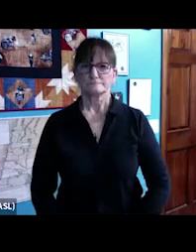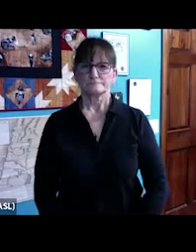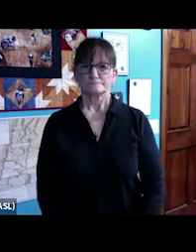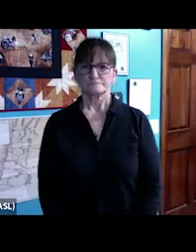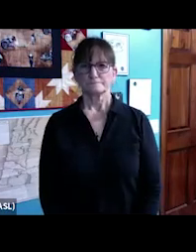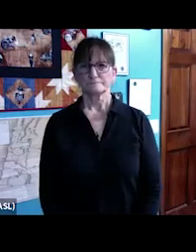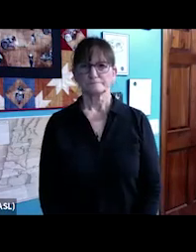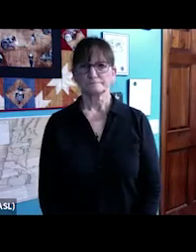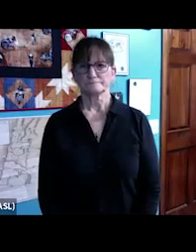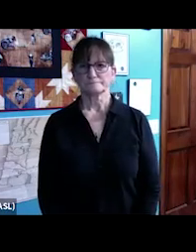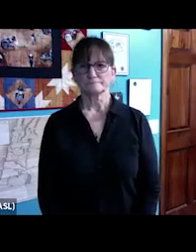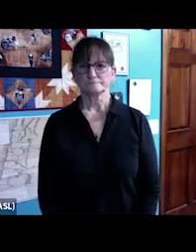Es uno de mis grandes temores.